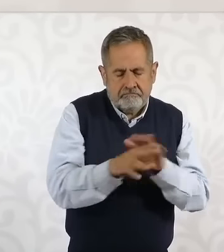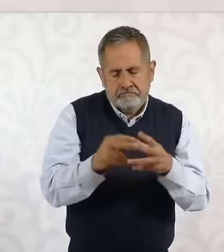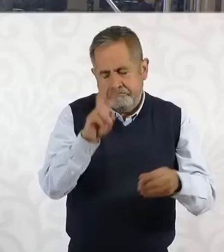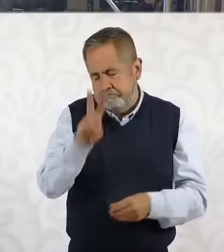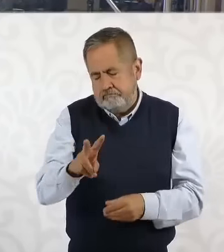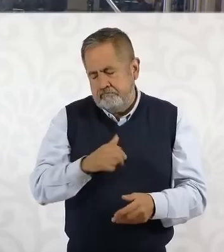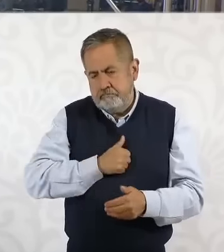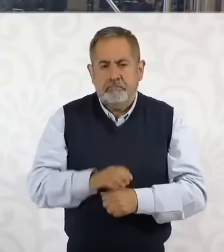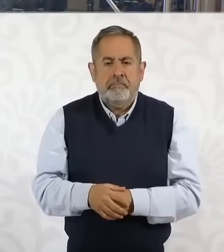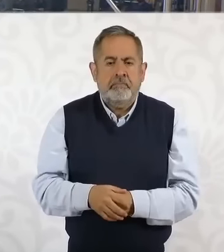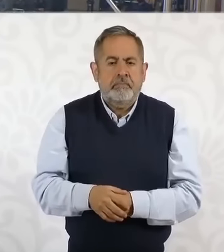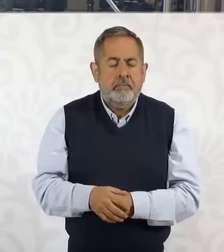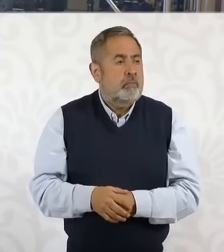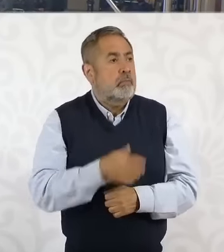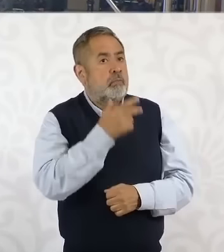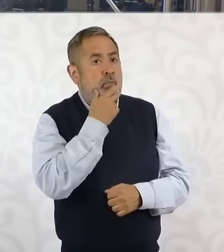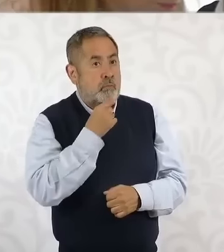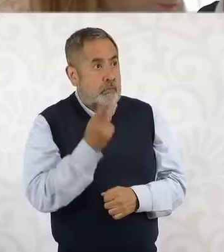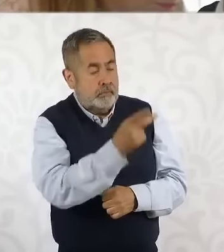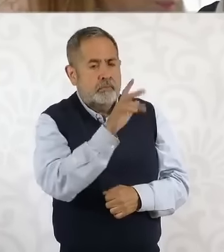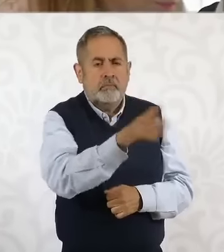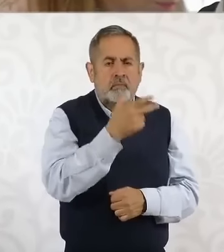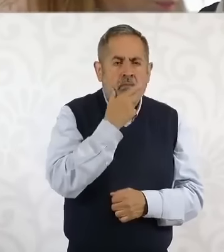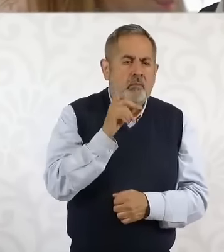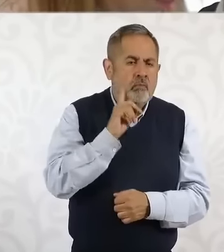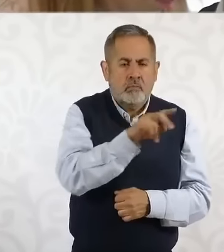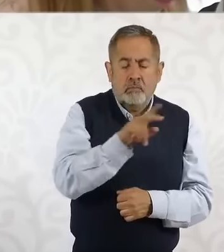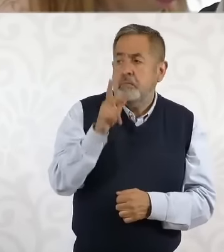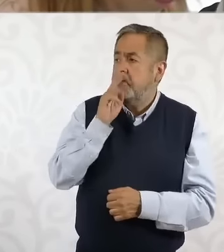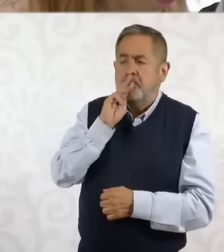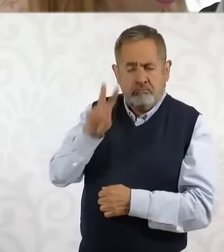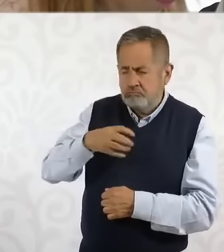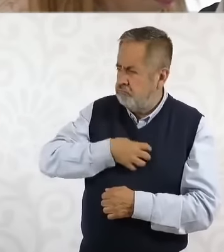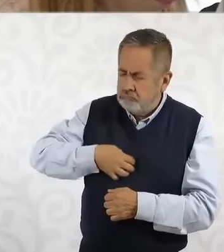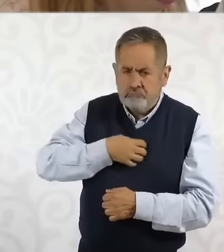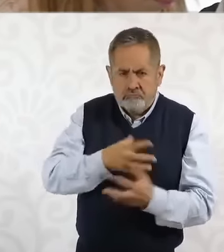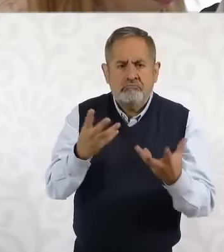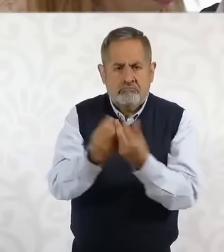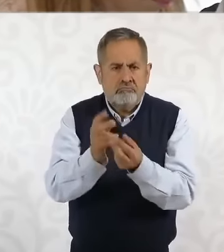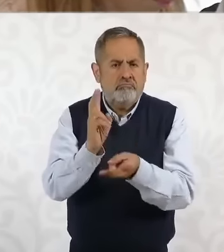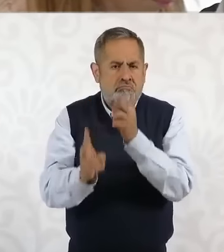Sí. Los padres y madres de los normalistas estarían muy gustosos de que pudiera tener